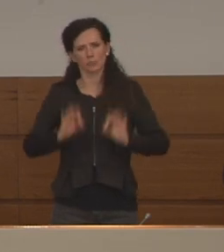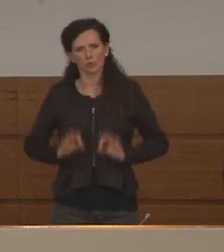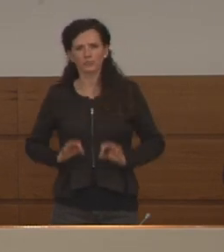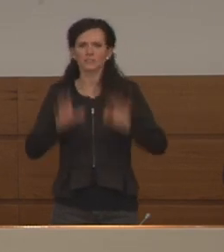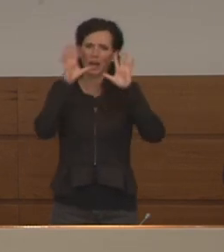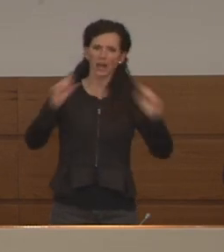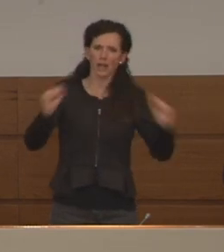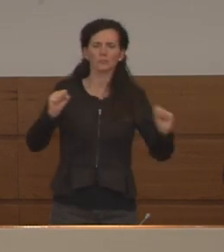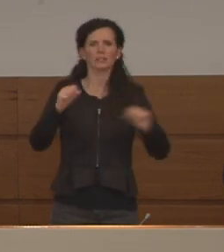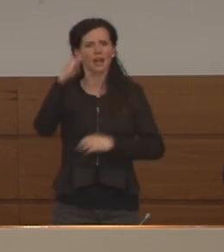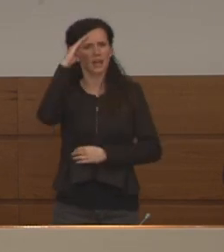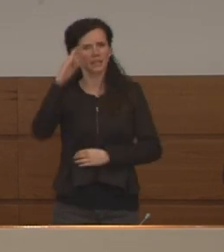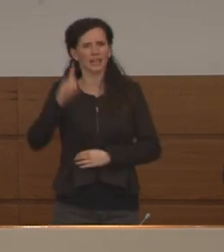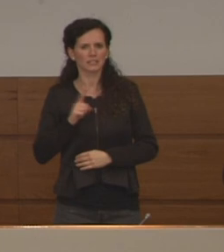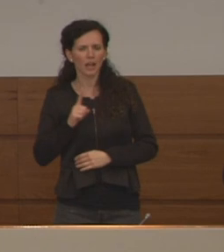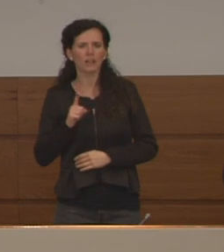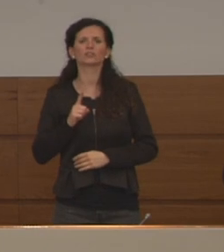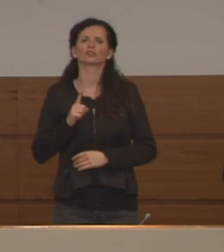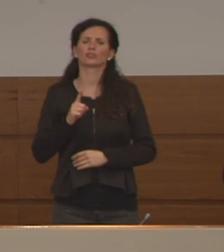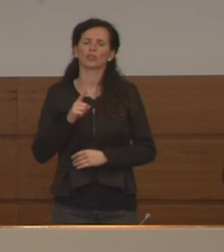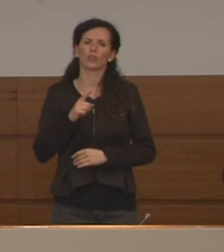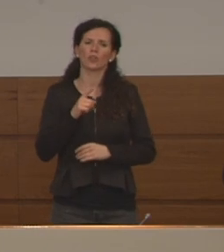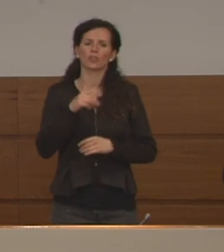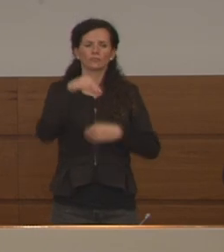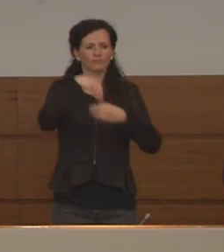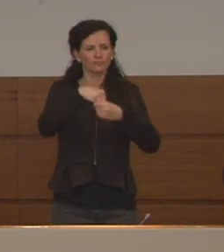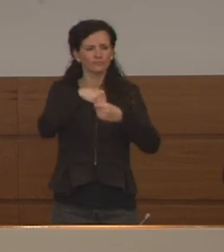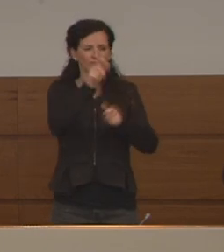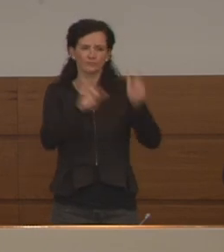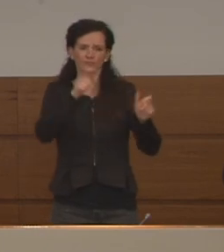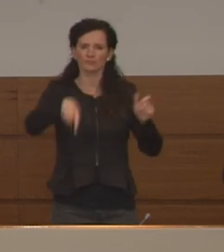le Forze Armate, i Vigili del Fuoco, le Strutture Operative e il personale